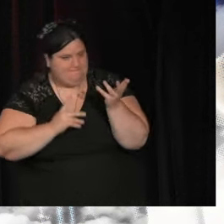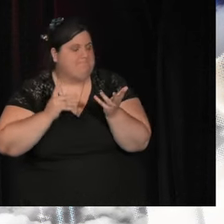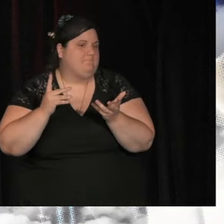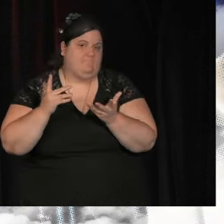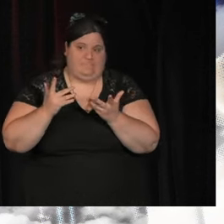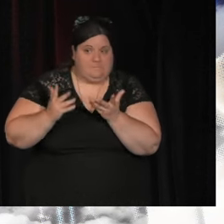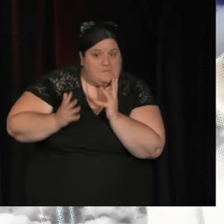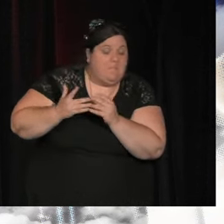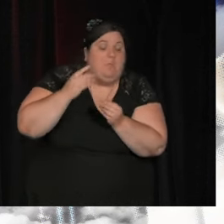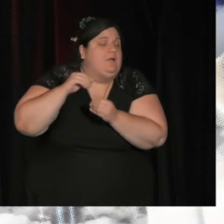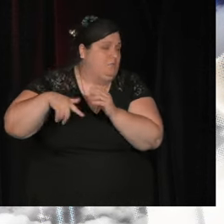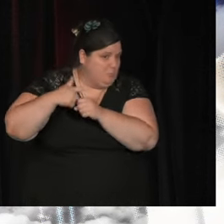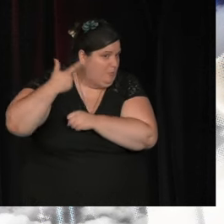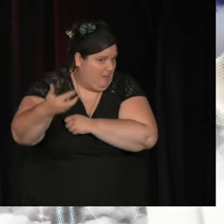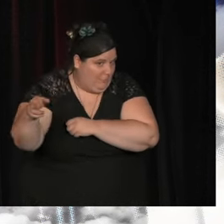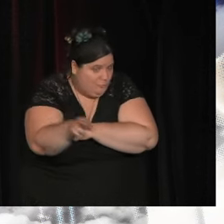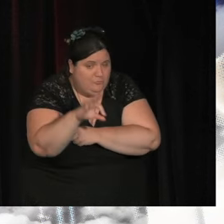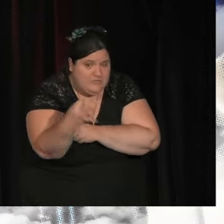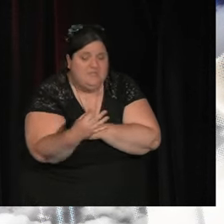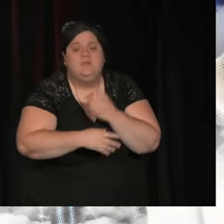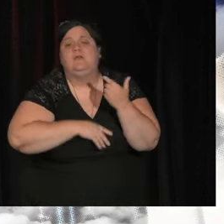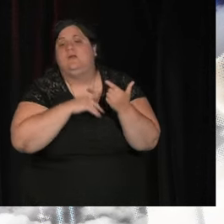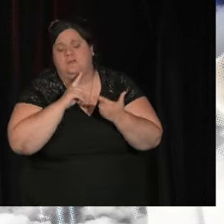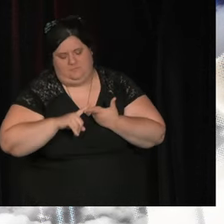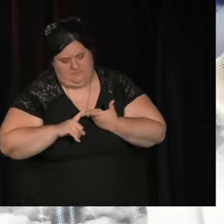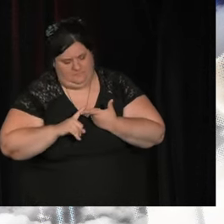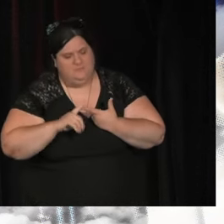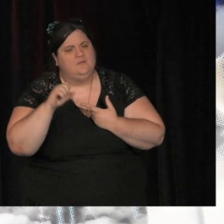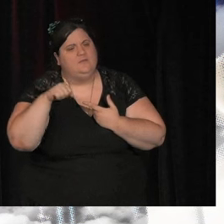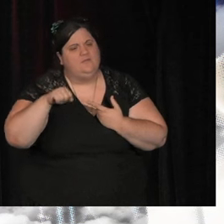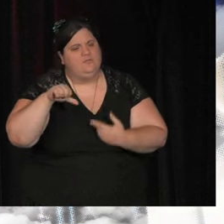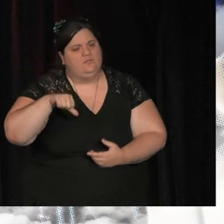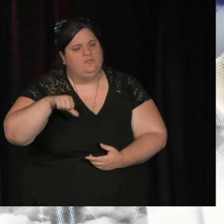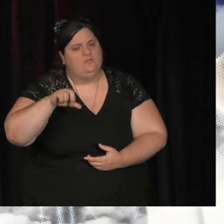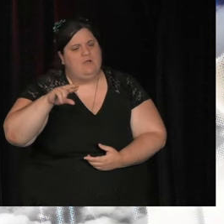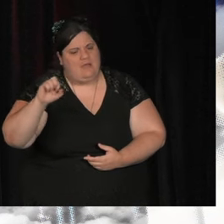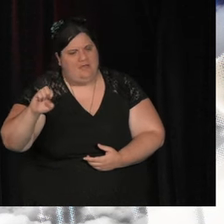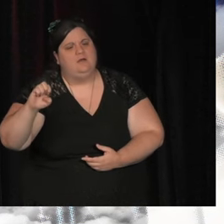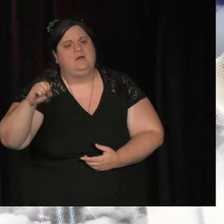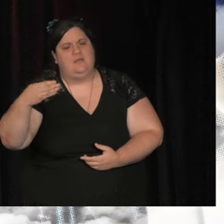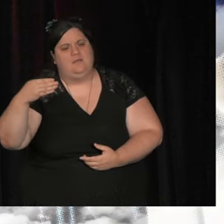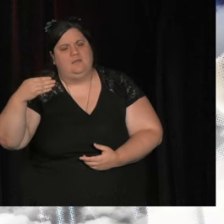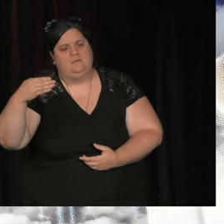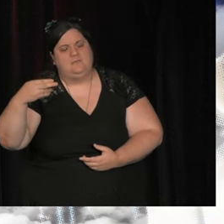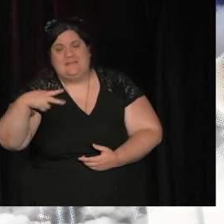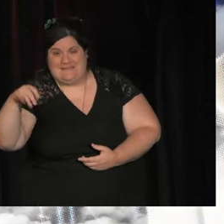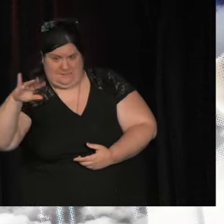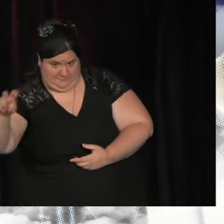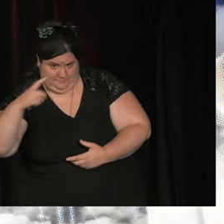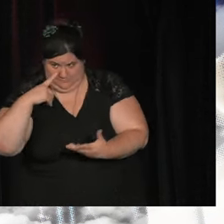Square Enix a refait un jeu de A à Z, on l'oublie, mais FF XIV, c'est vraiment la rédemption ultime, c'est l'exemple ultime de la rédemption